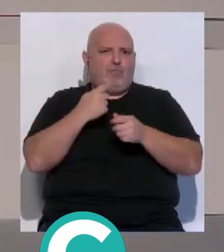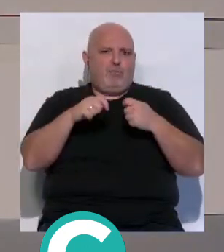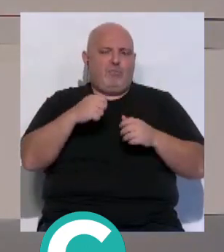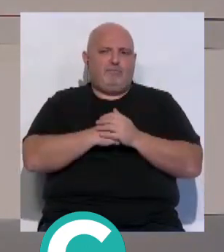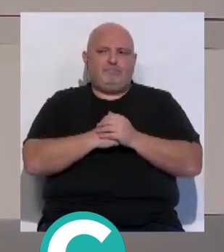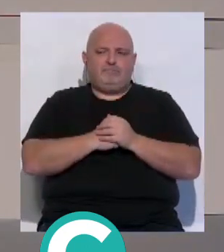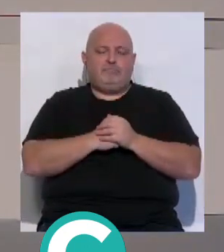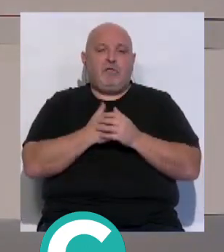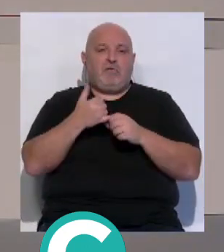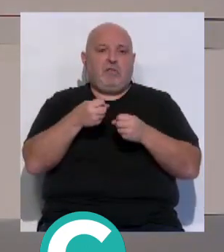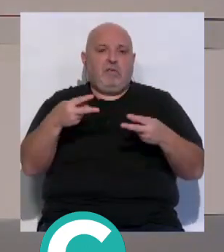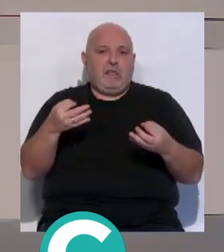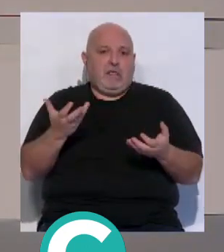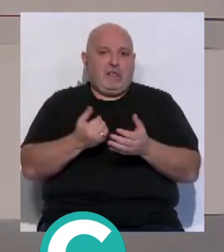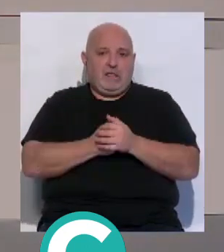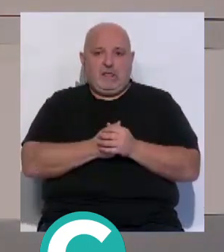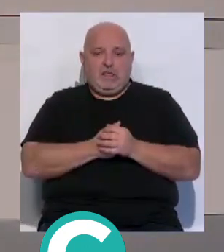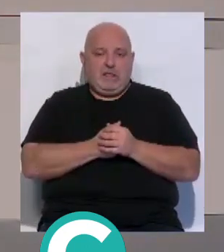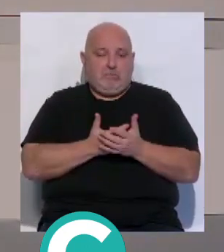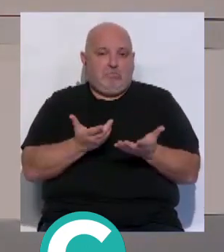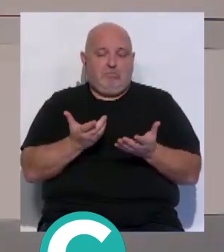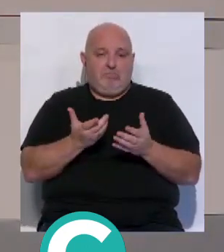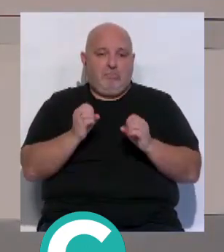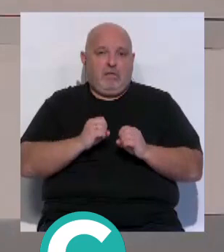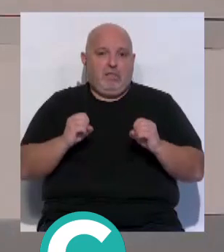y que claro pero no conocen usted de la historia